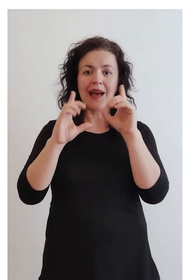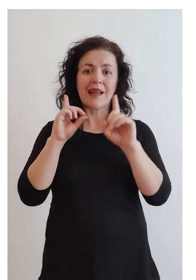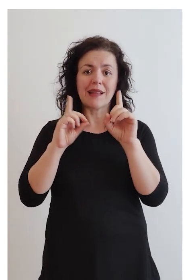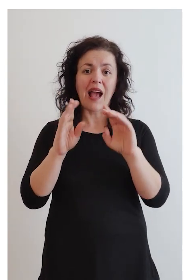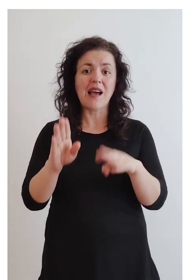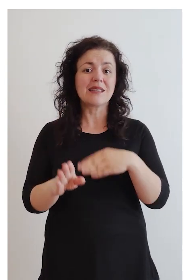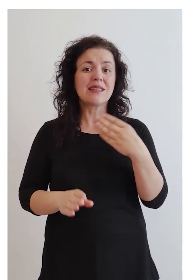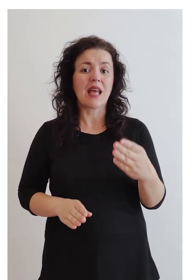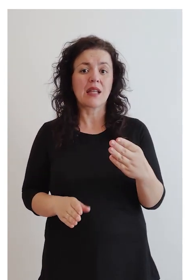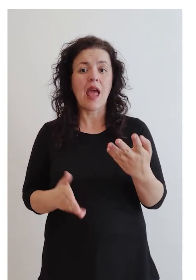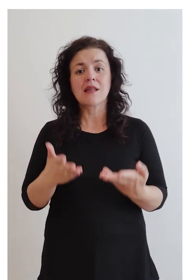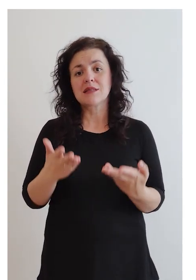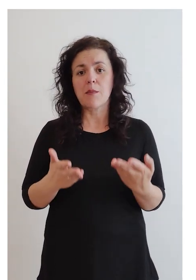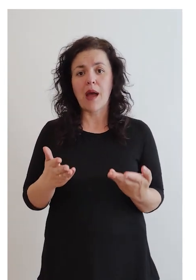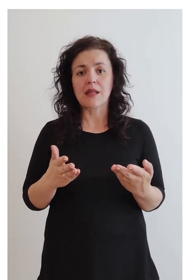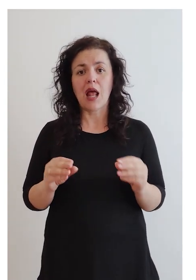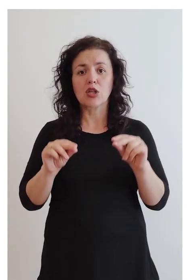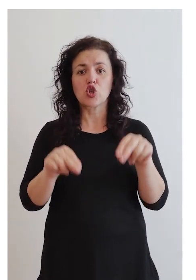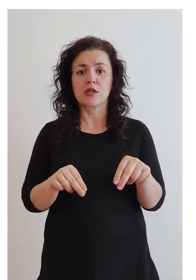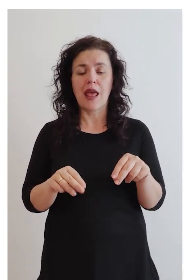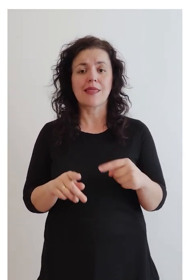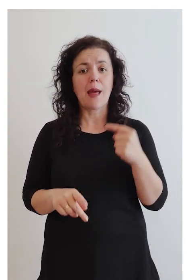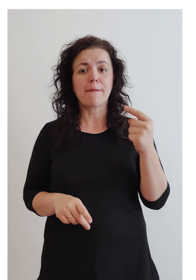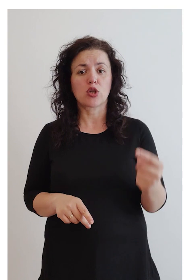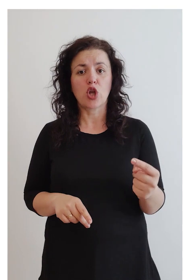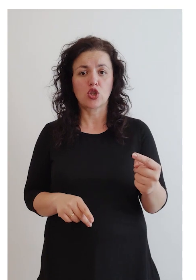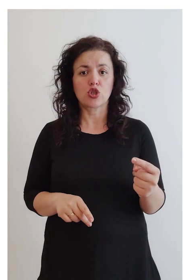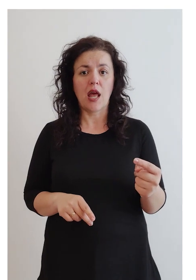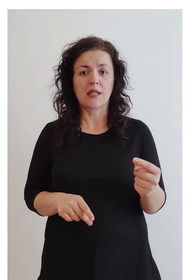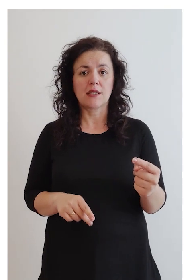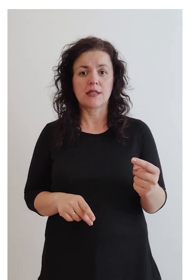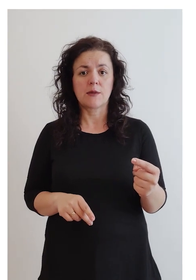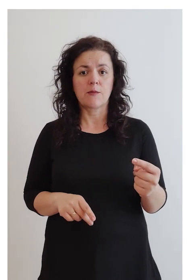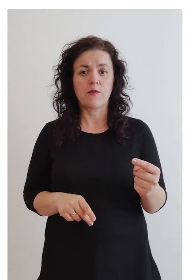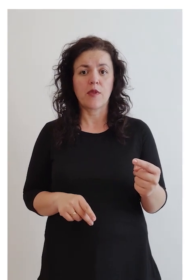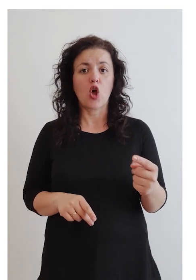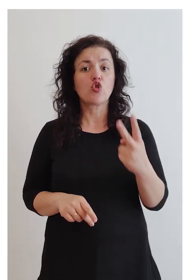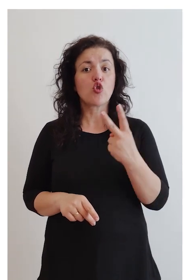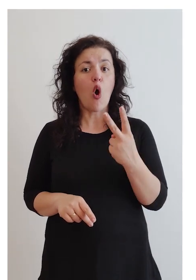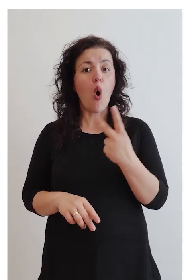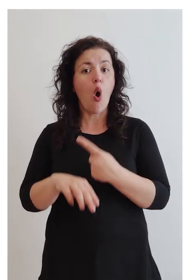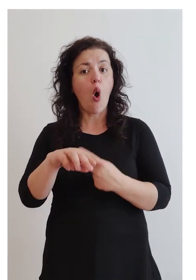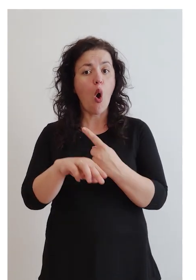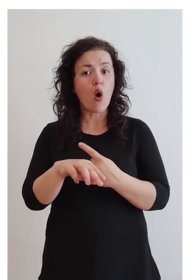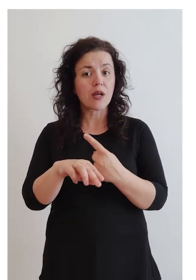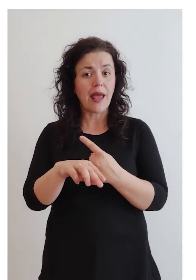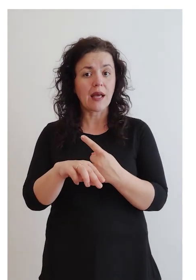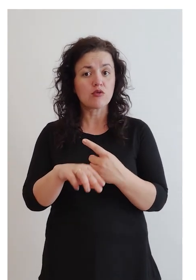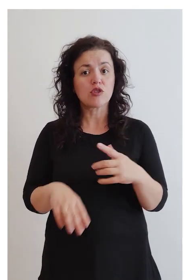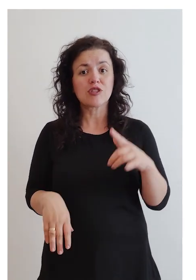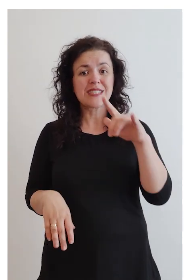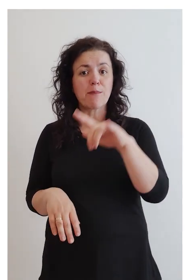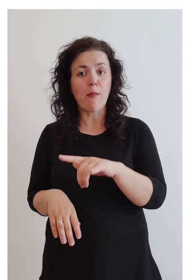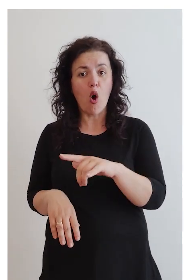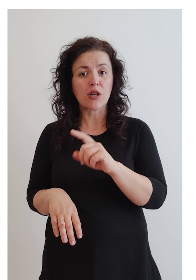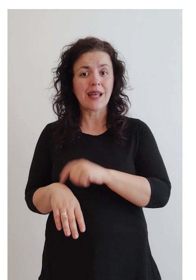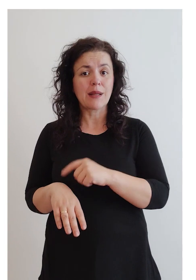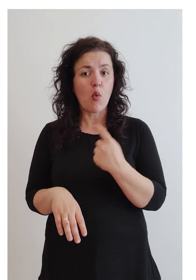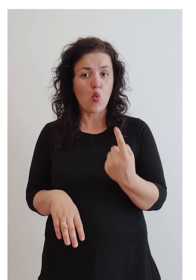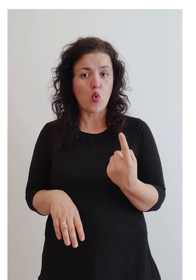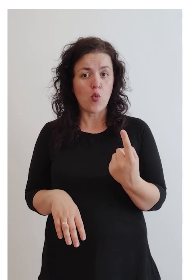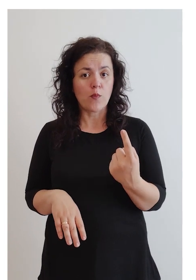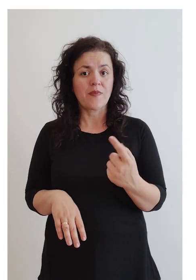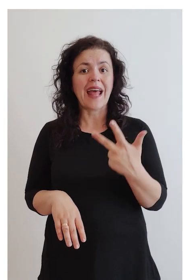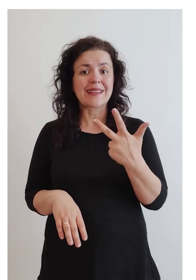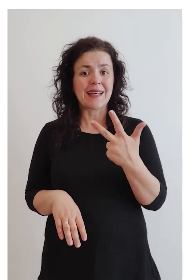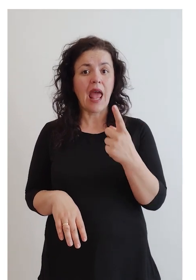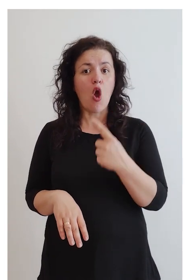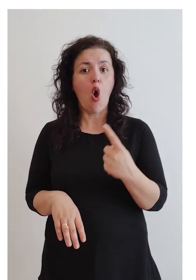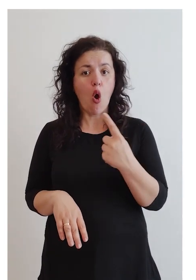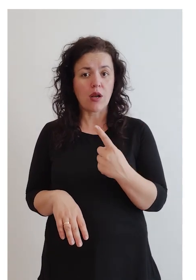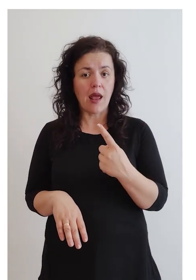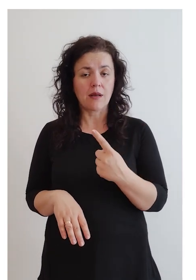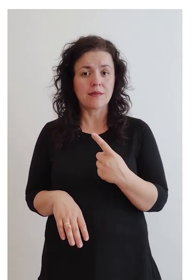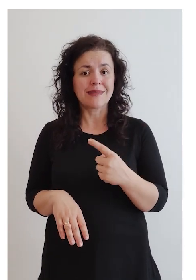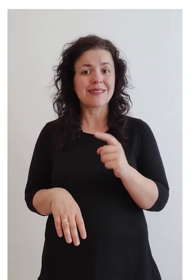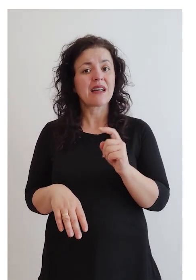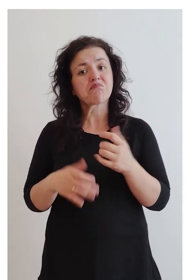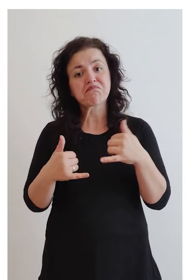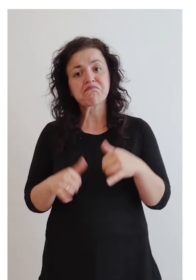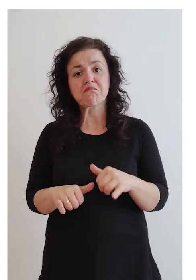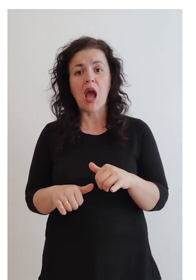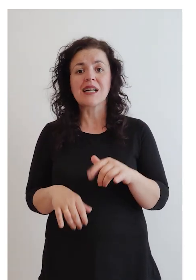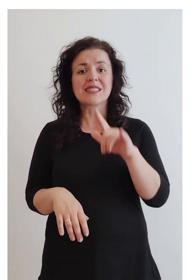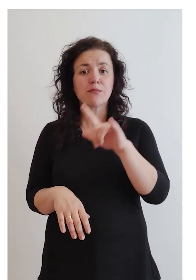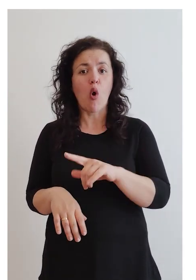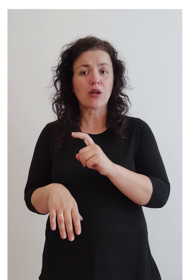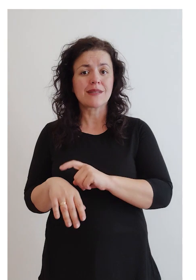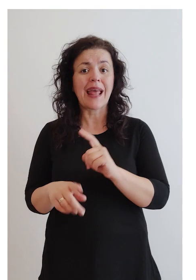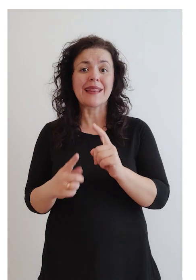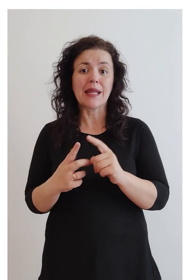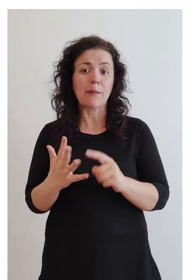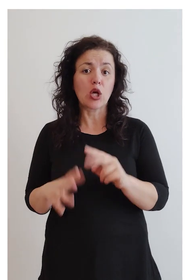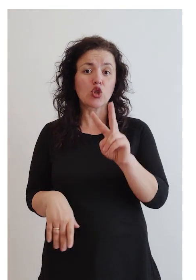2 ore în cazul unui zbor de tip 1, 3 ore în cazul unui zbor de tip 2 sau 4 ore în cazul unui zbor de tip 3.